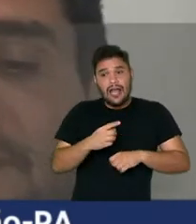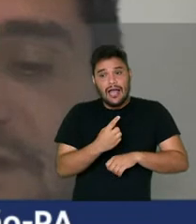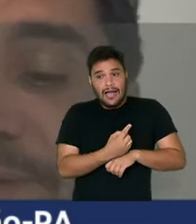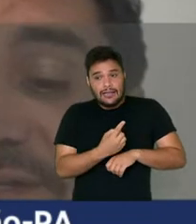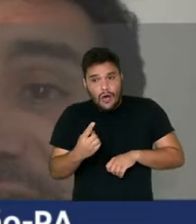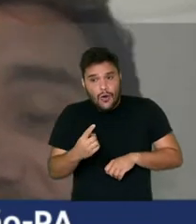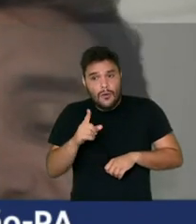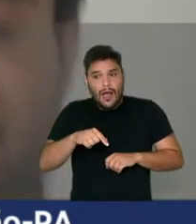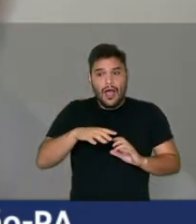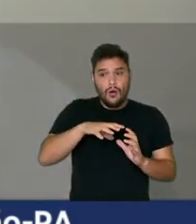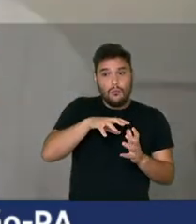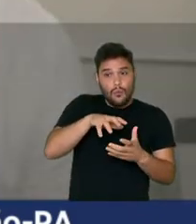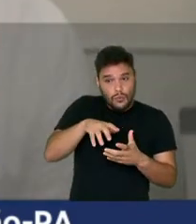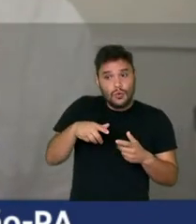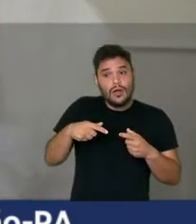TANTAS EXPRESSÕES, COMO A GUITARRA, E CADA UMA DAS